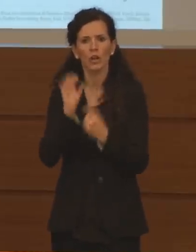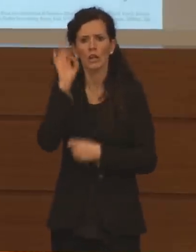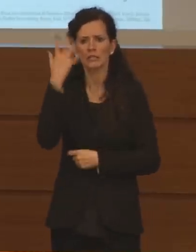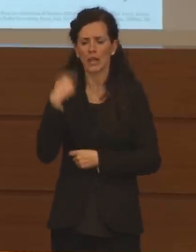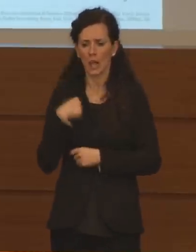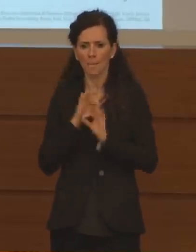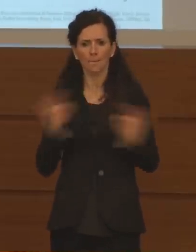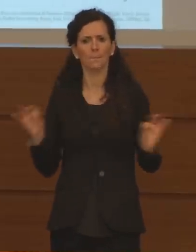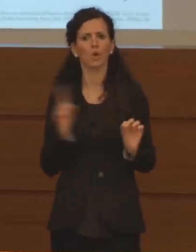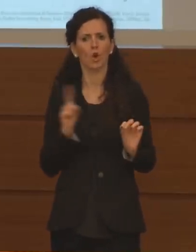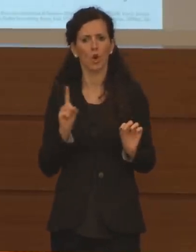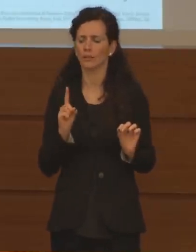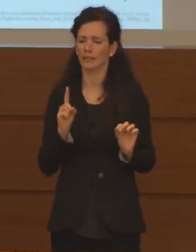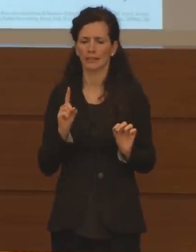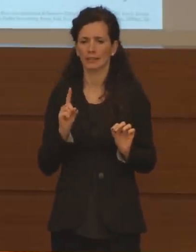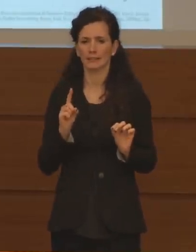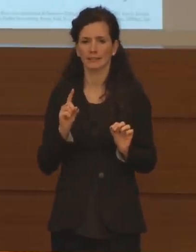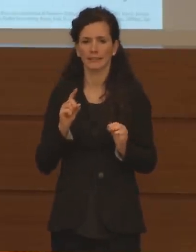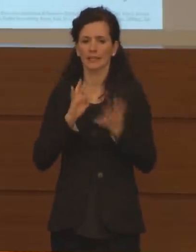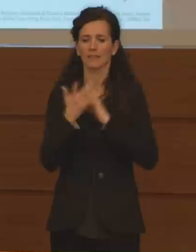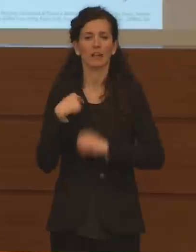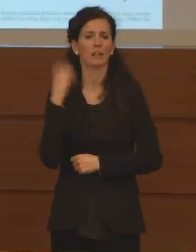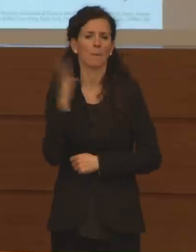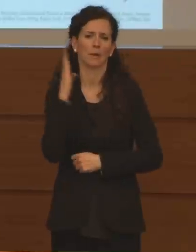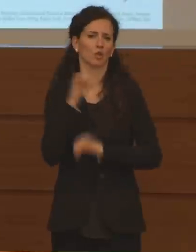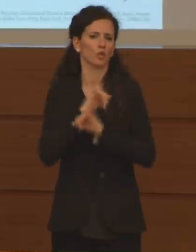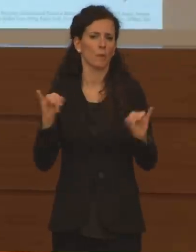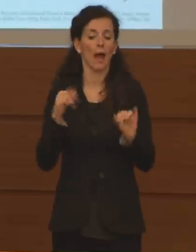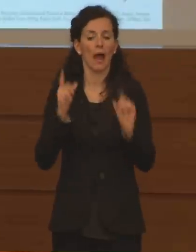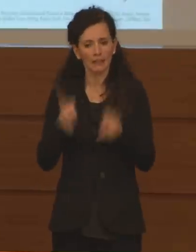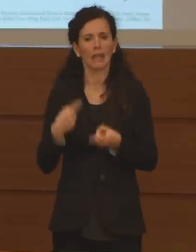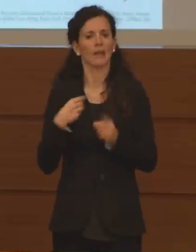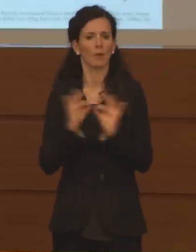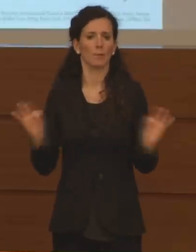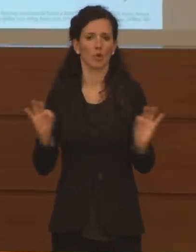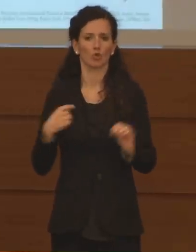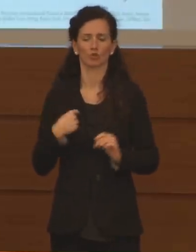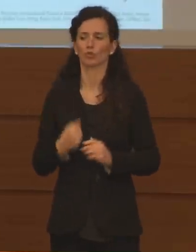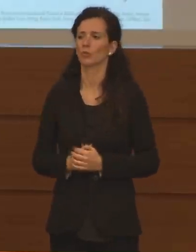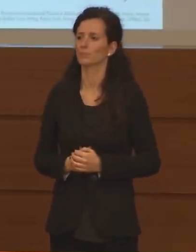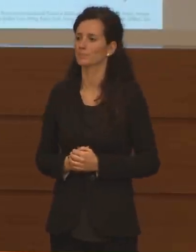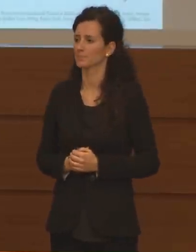anche a evenienze di questo tipo.